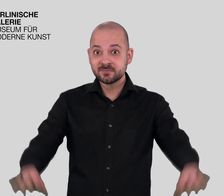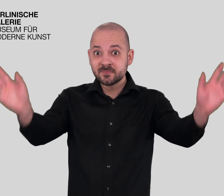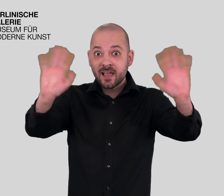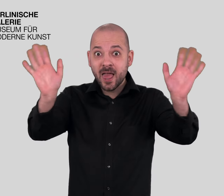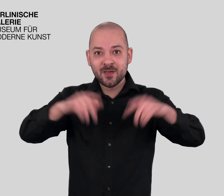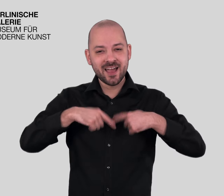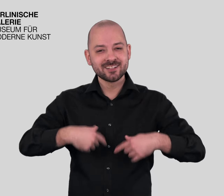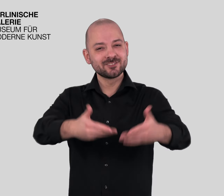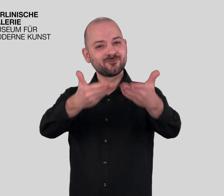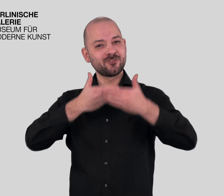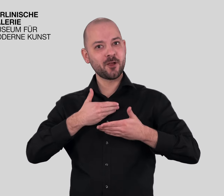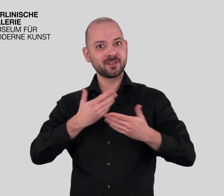Hallo und herzlich willkommen!